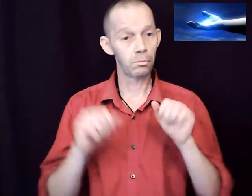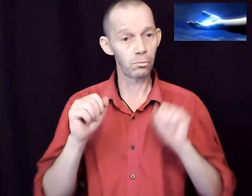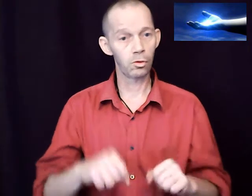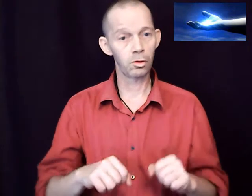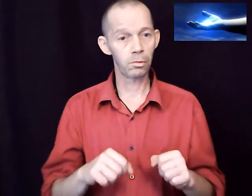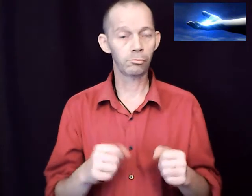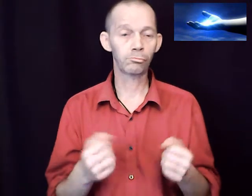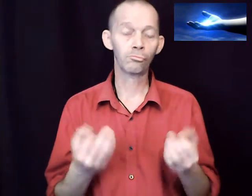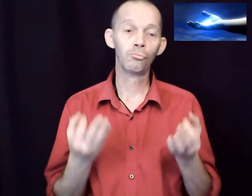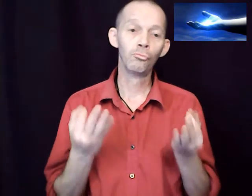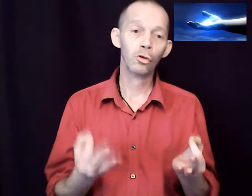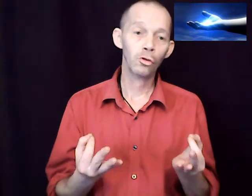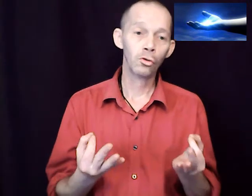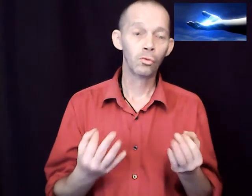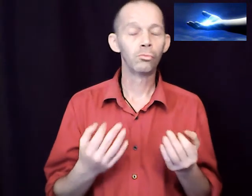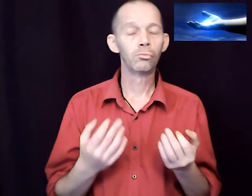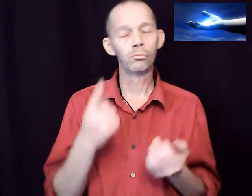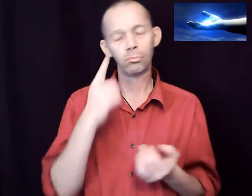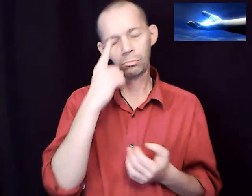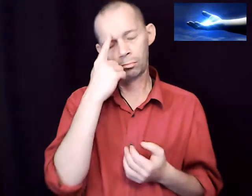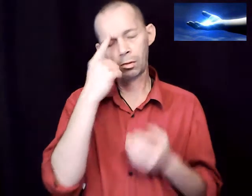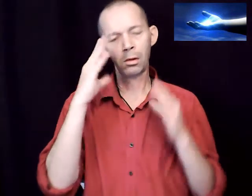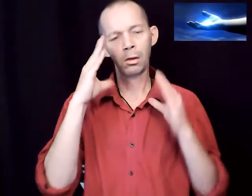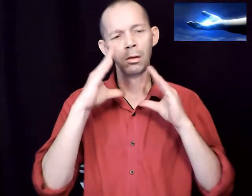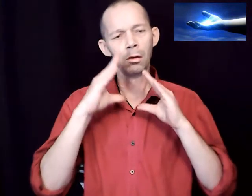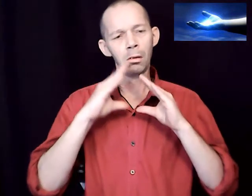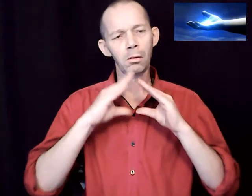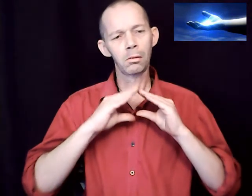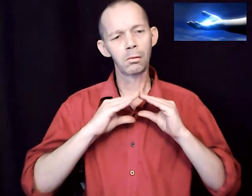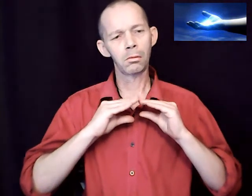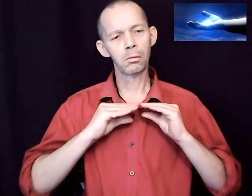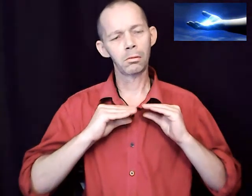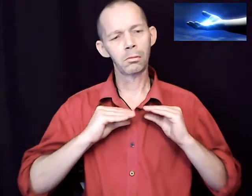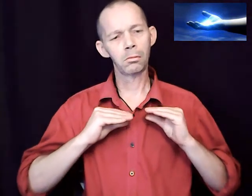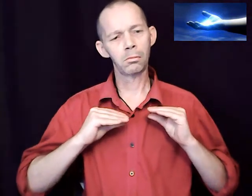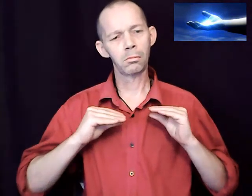Deuxième possibilité, faire la méditation calmer le corps, les pensées,